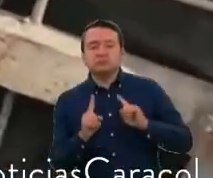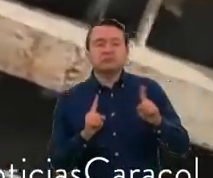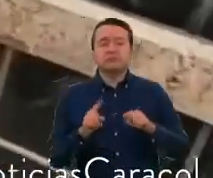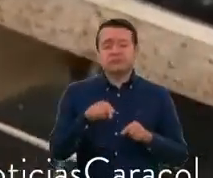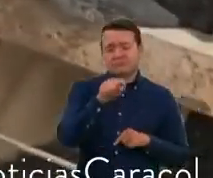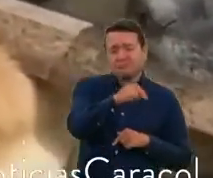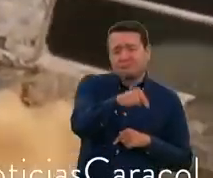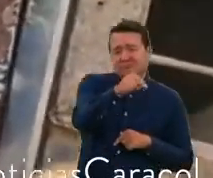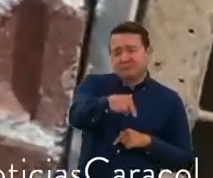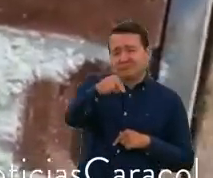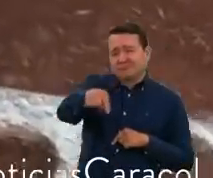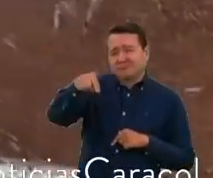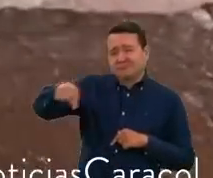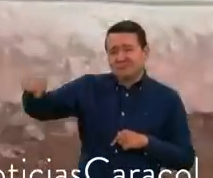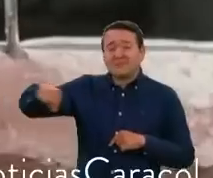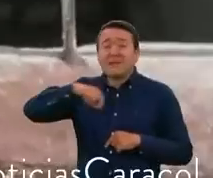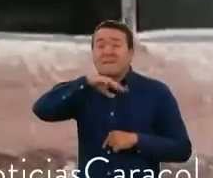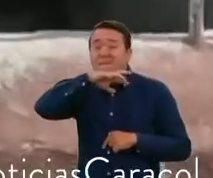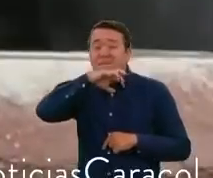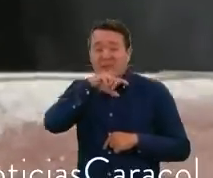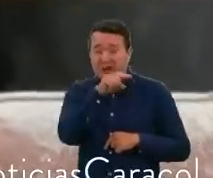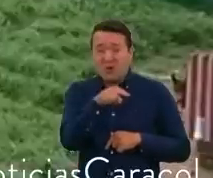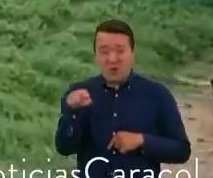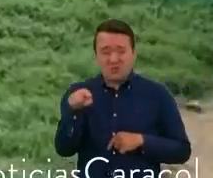caminos se encuentran